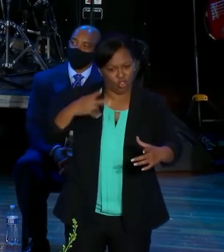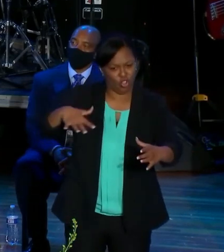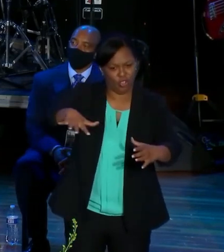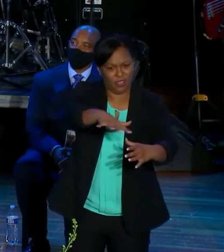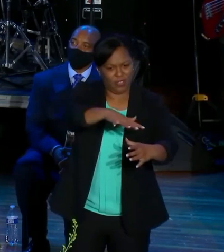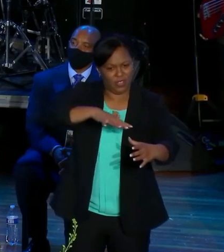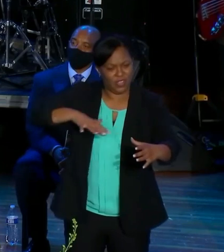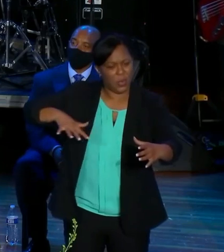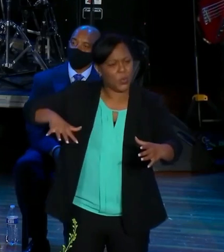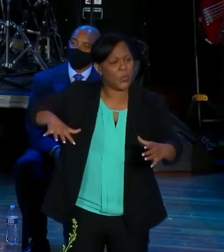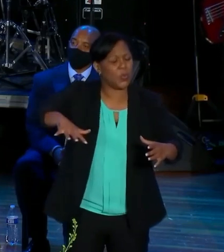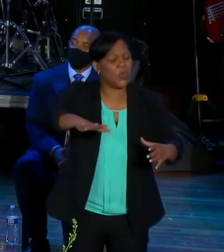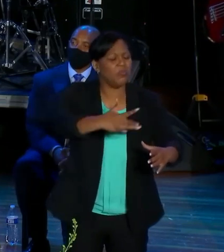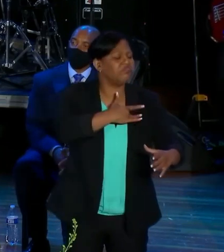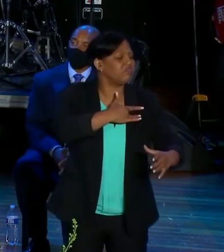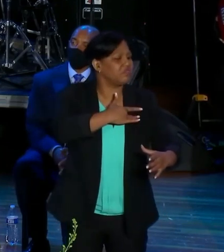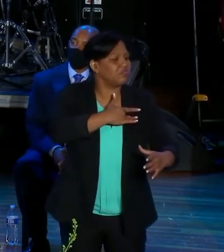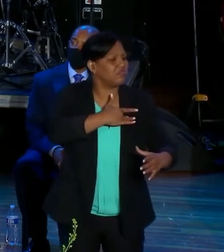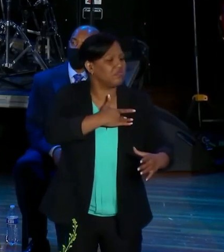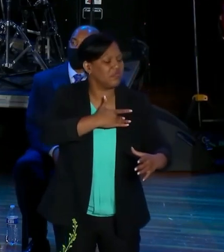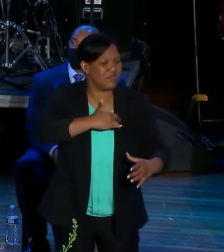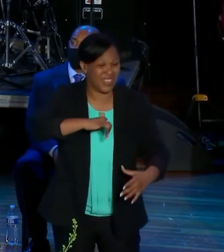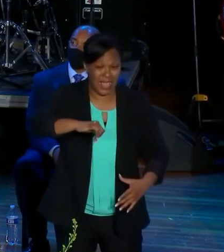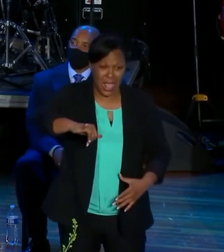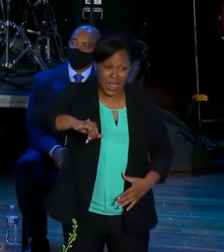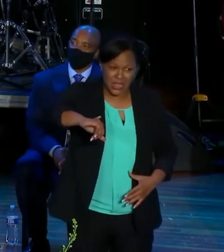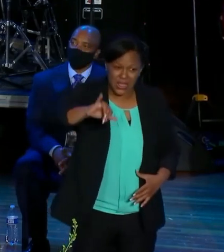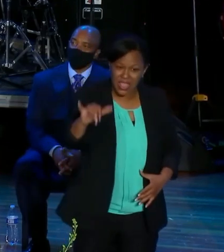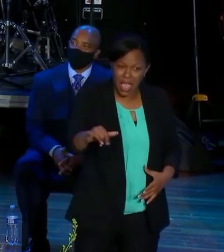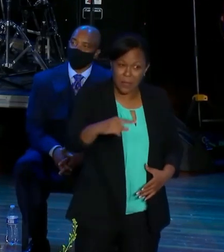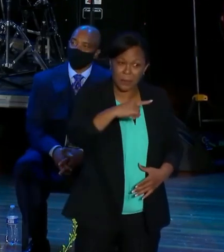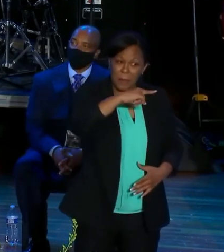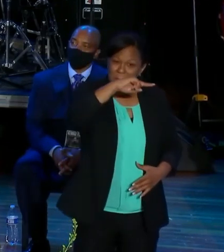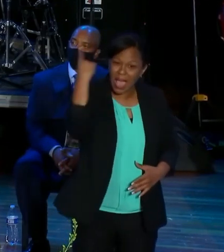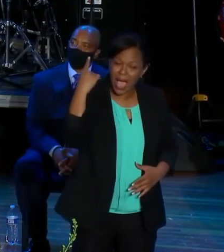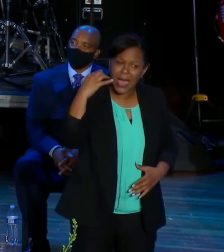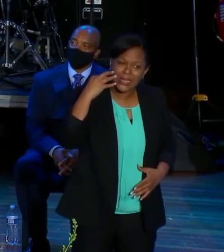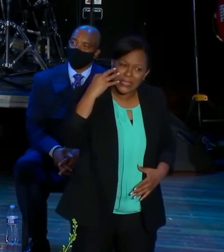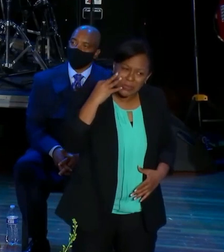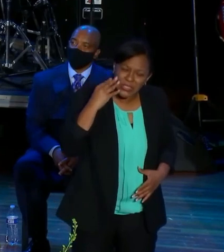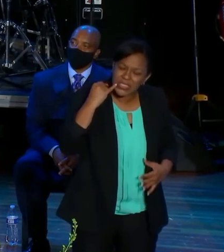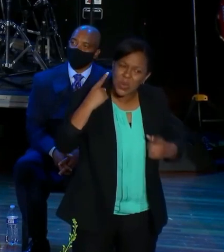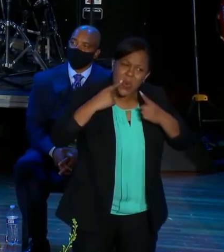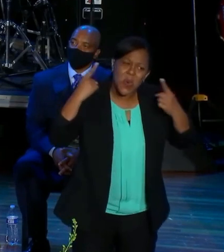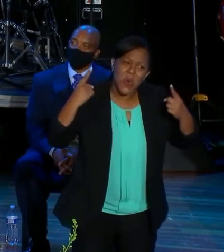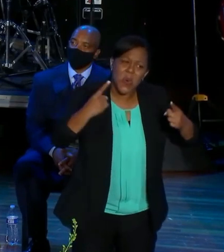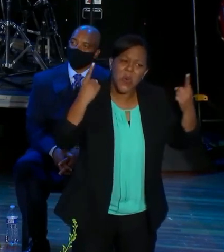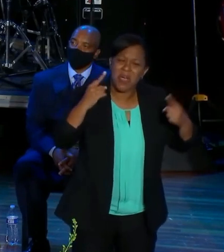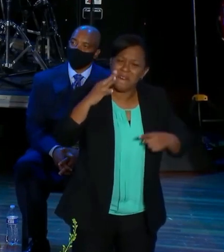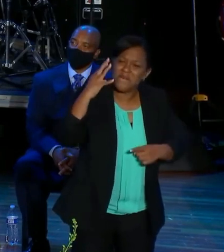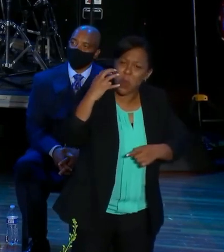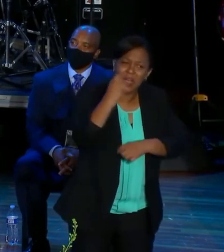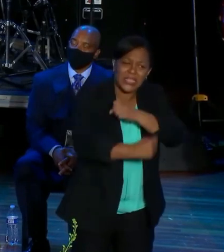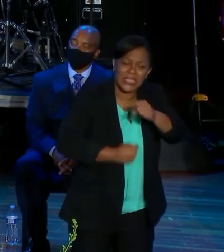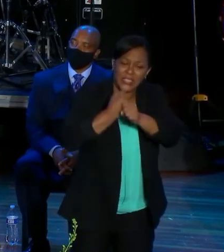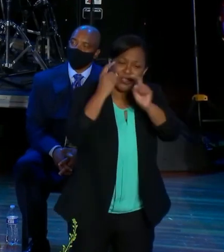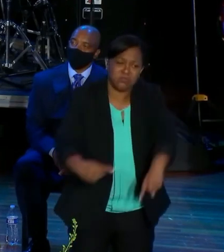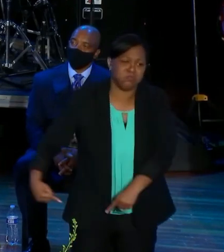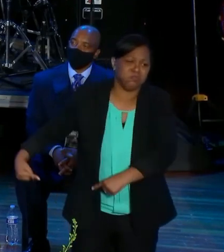Därför att ända sedan 401 år sedan, så är anledningen till att vi aldrig kunde bli vad vi ville